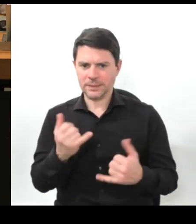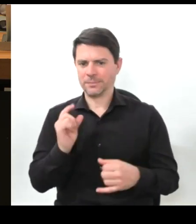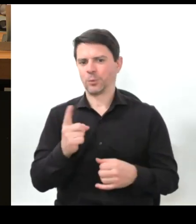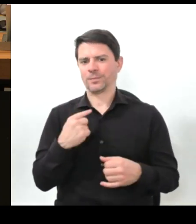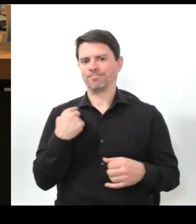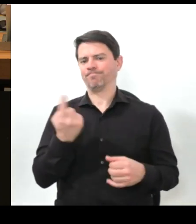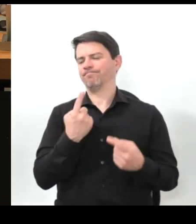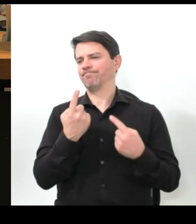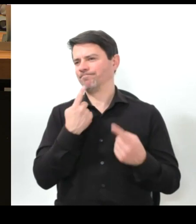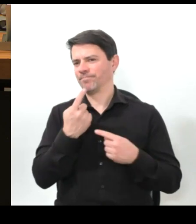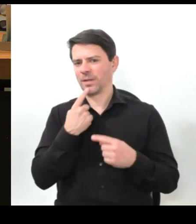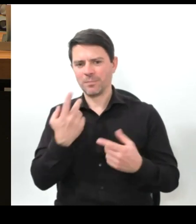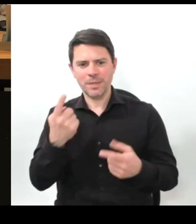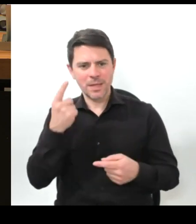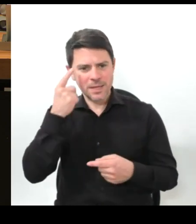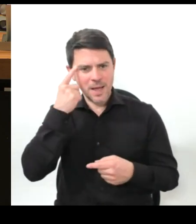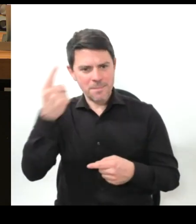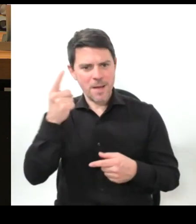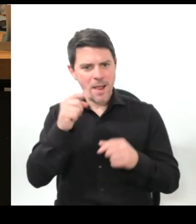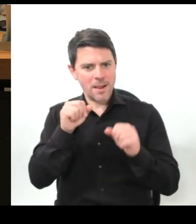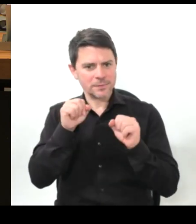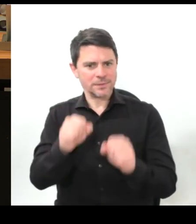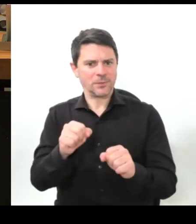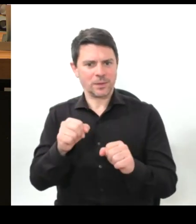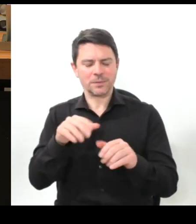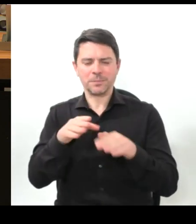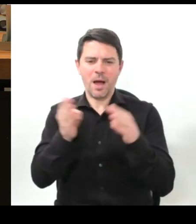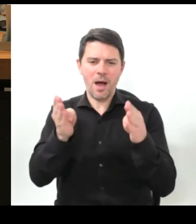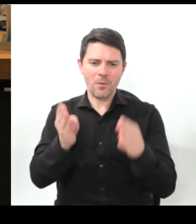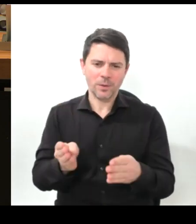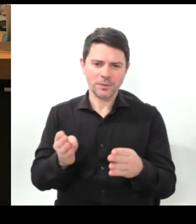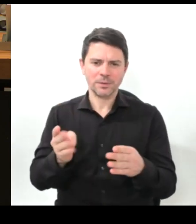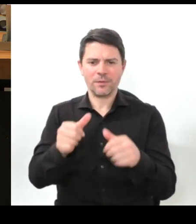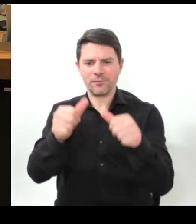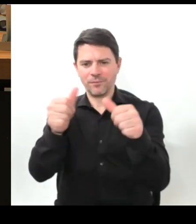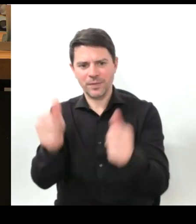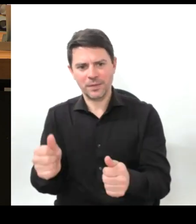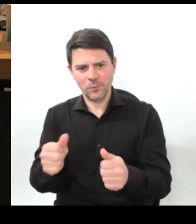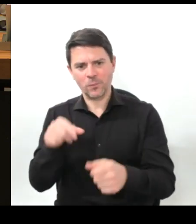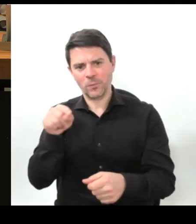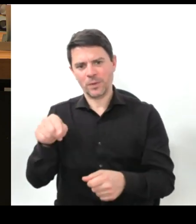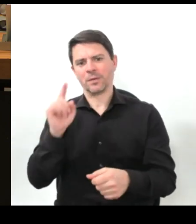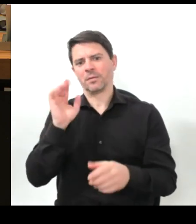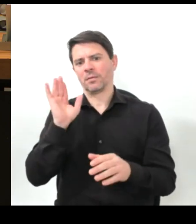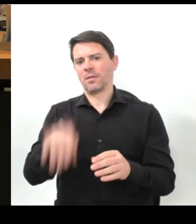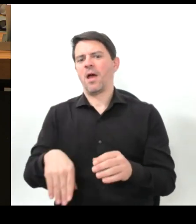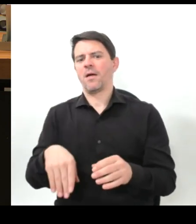Das alles ist Ihnen nicht gelungen. Und jetzt 14 Tage vor der Angst, 14 Tage vor